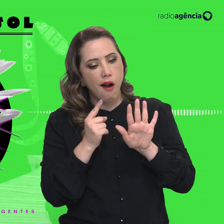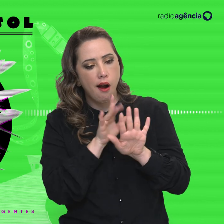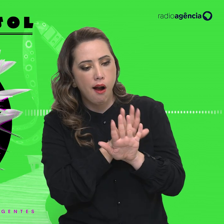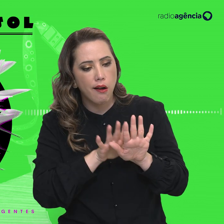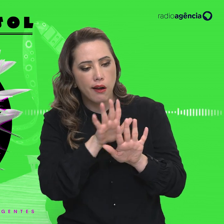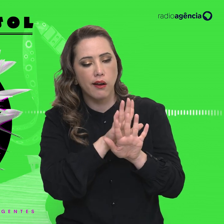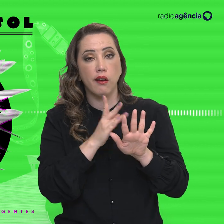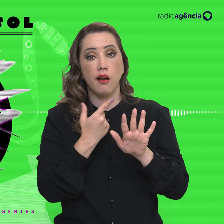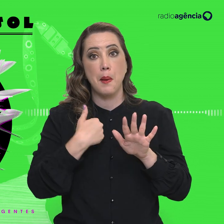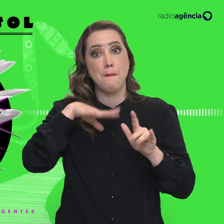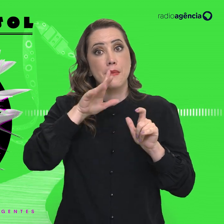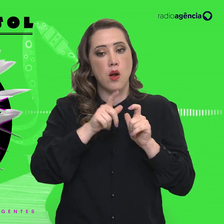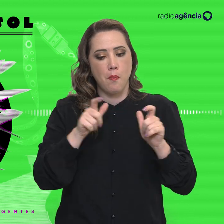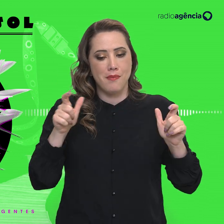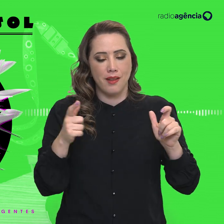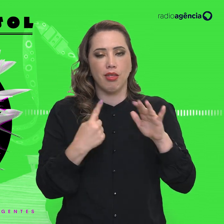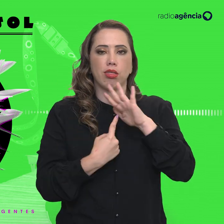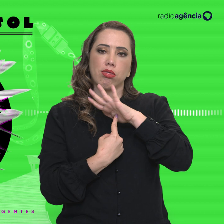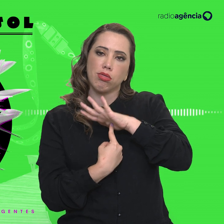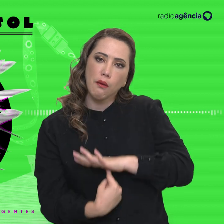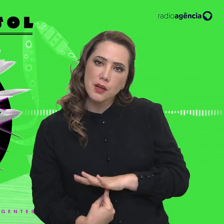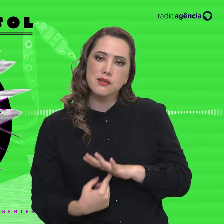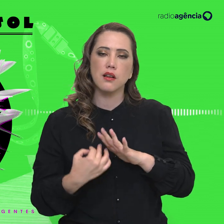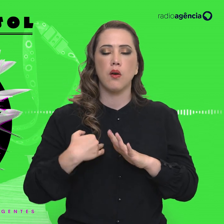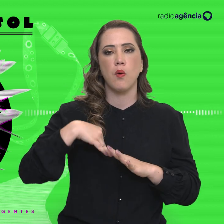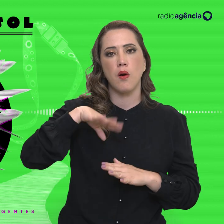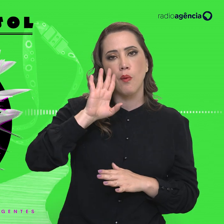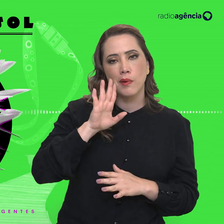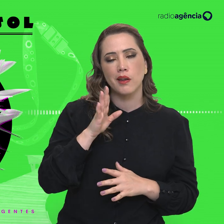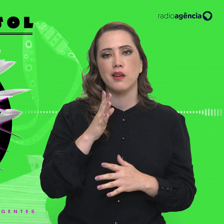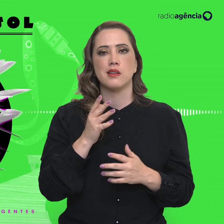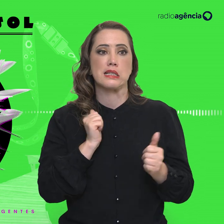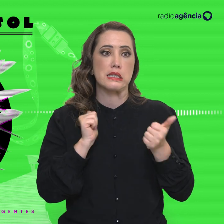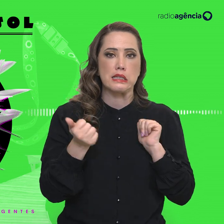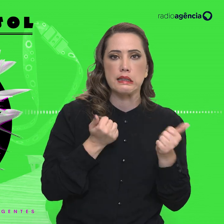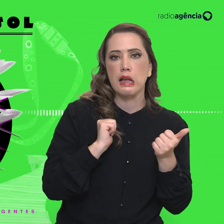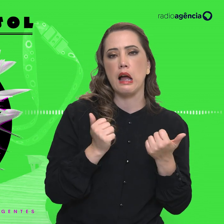suicídio por pesquisas recentes, maiores índices de estresse subjetivo.